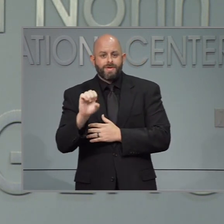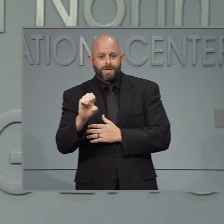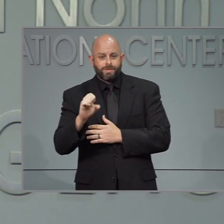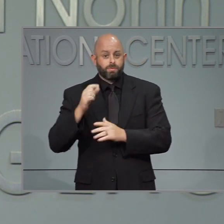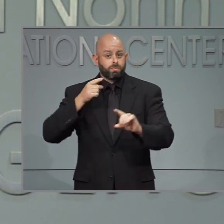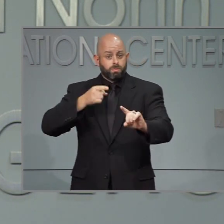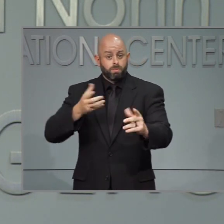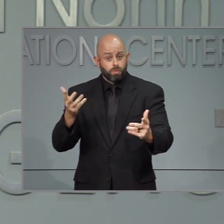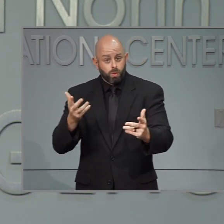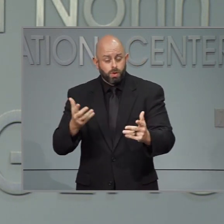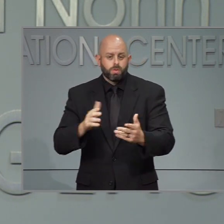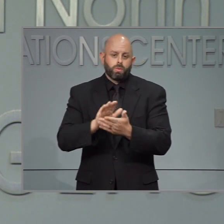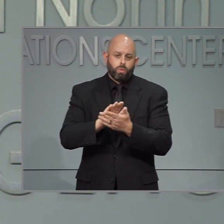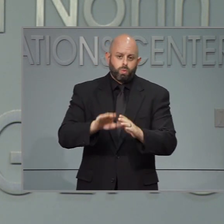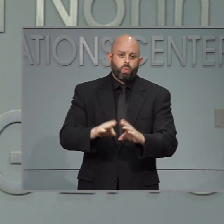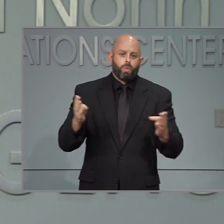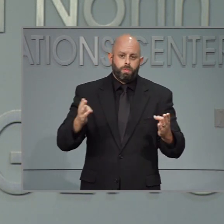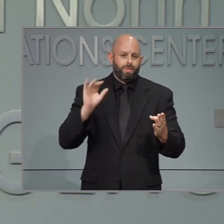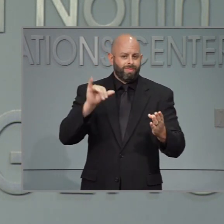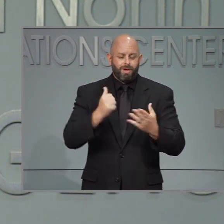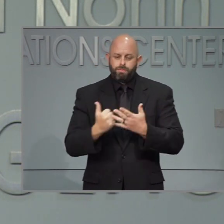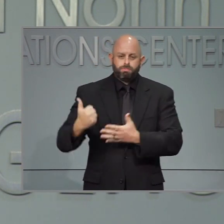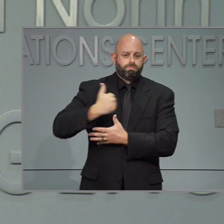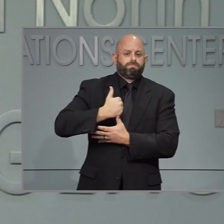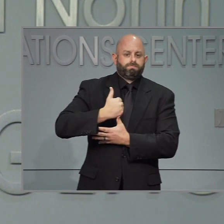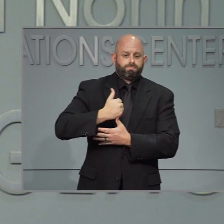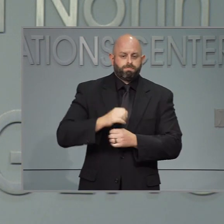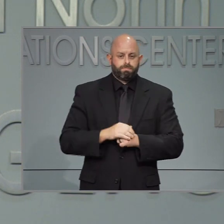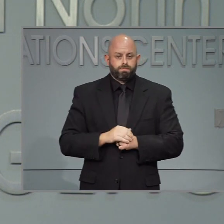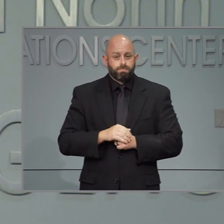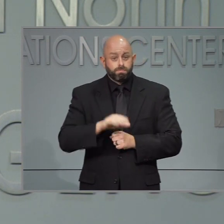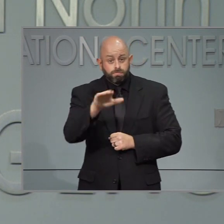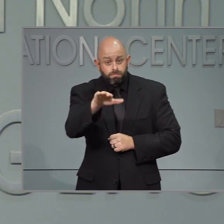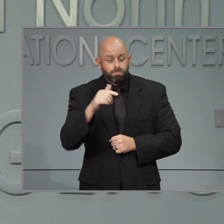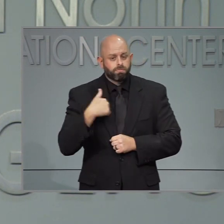continuar manteniendo esta meta como prioridad, ya hemos dado